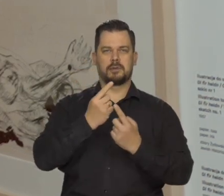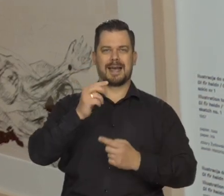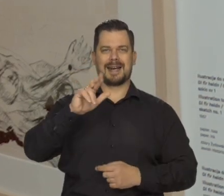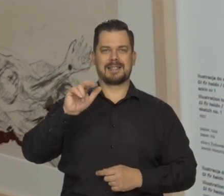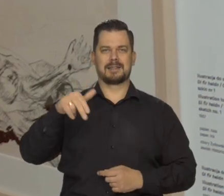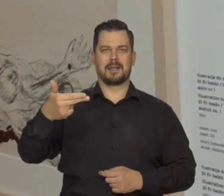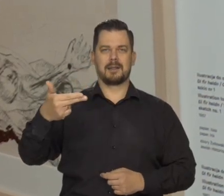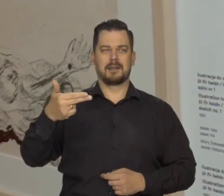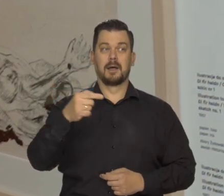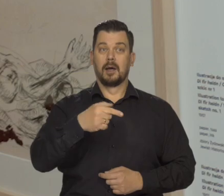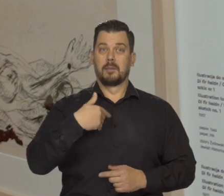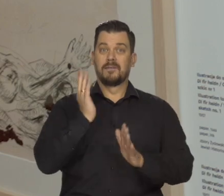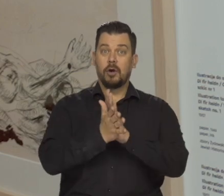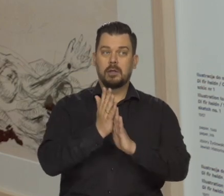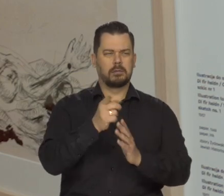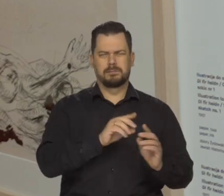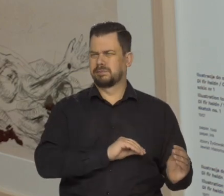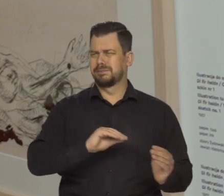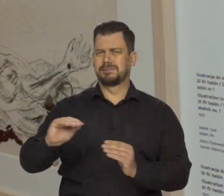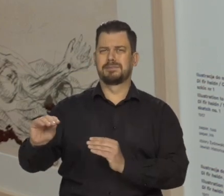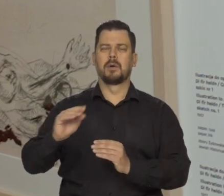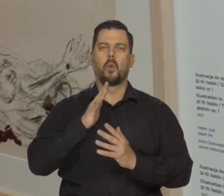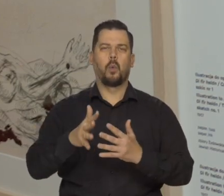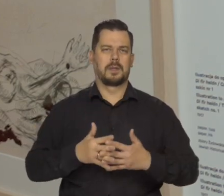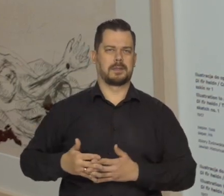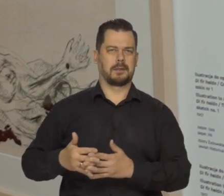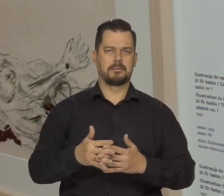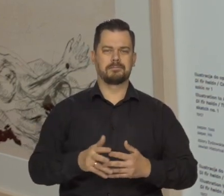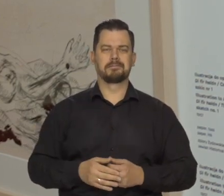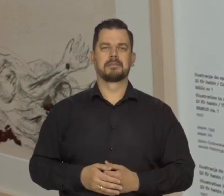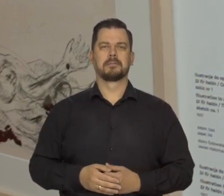który po rozpoczęciu wojny wyemigrował z Warszawy do Stanów Zjednoczonych.